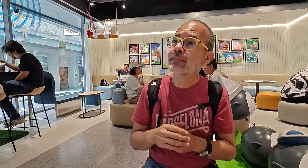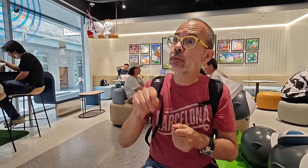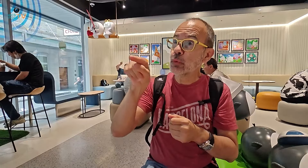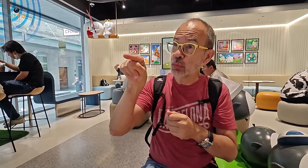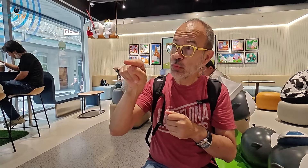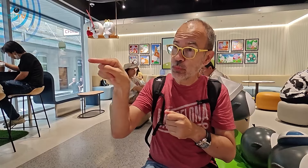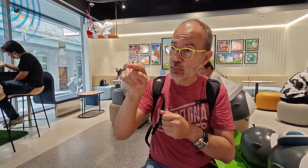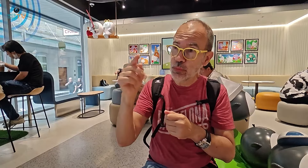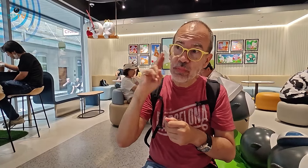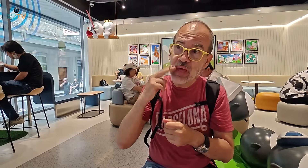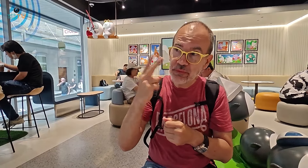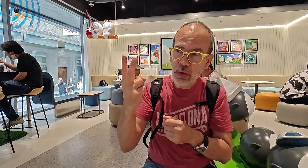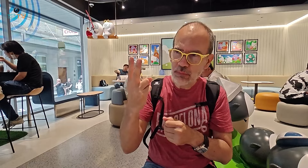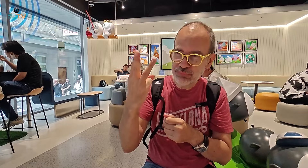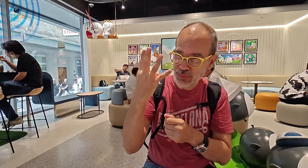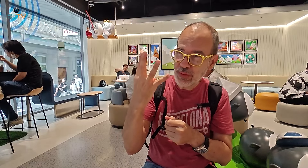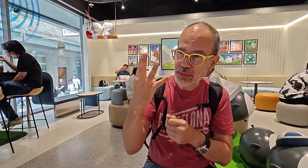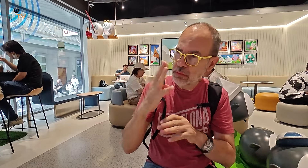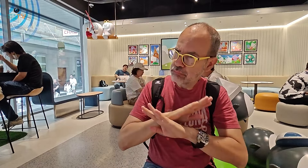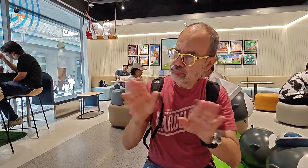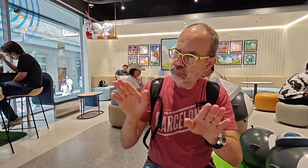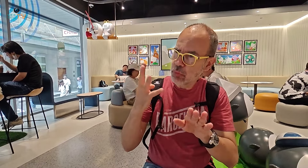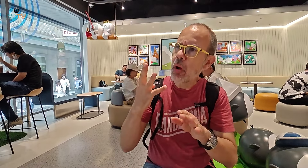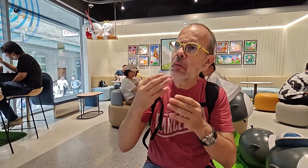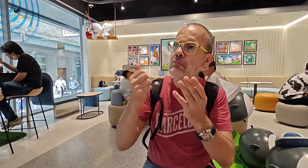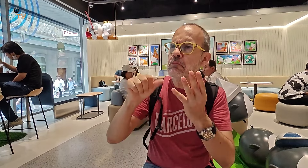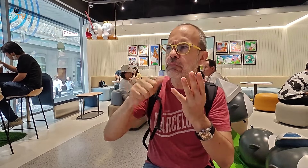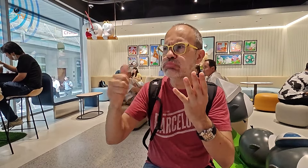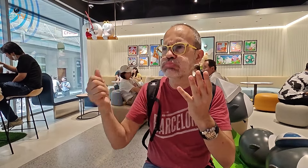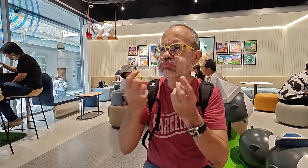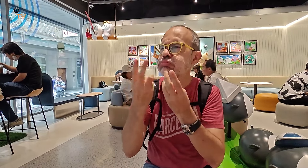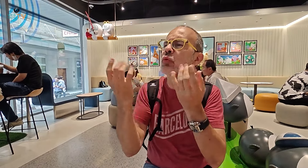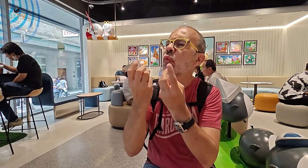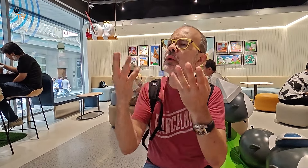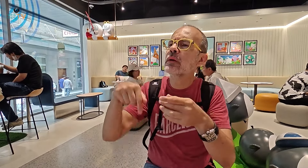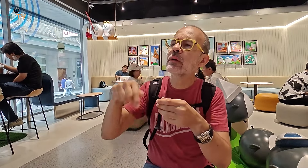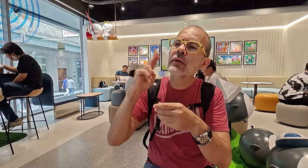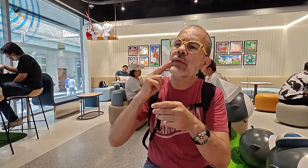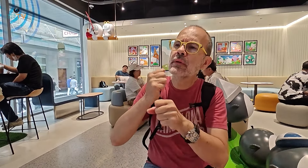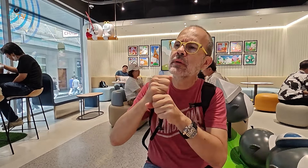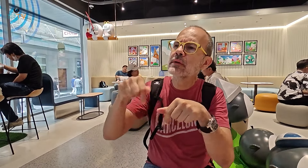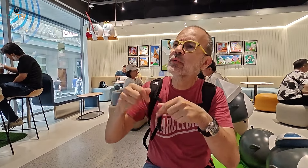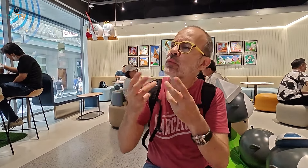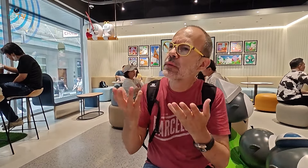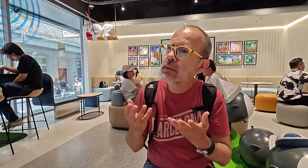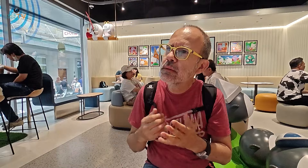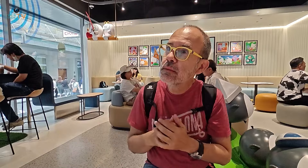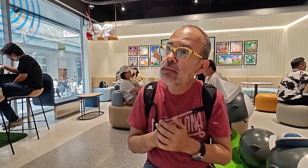¿Cuántos trabajadores sordos sois? ¿sólo vosotros cuatro?